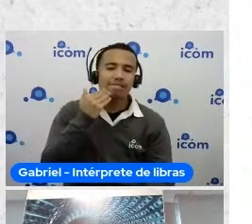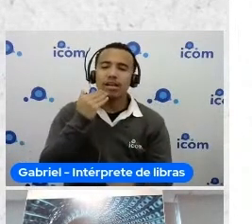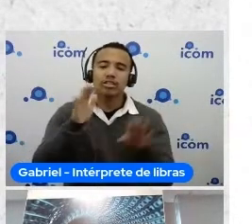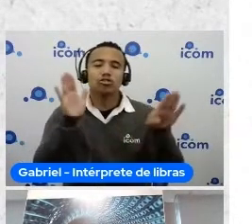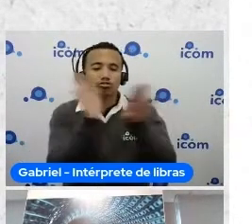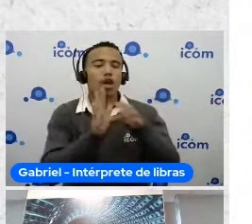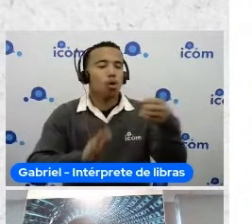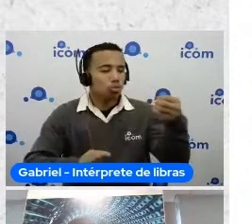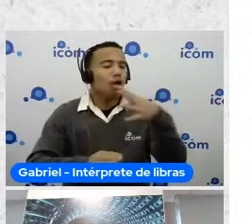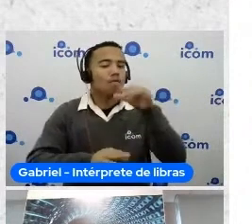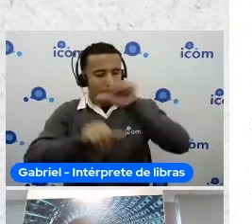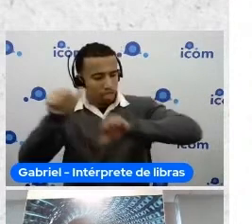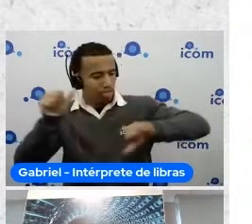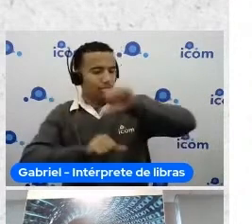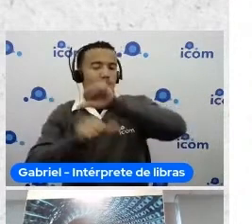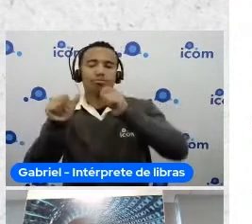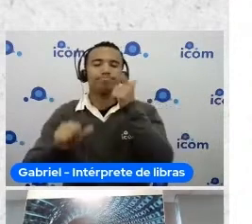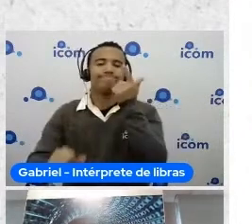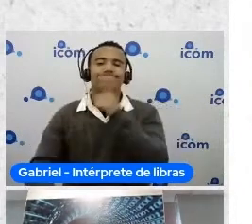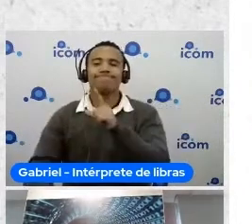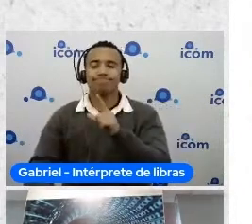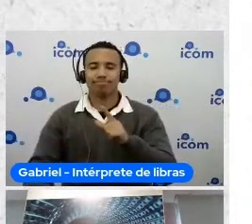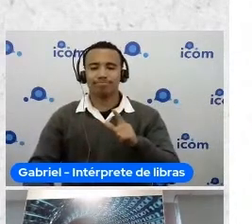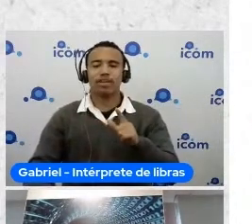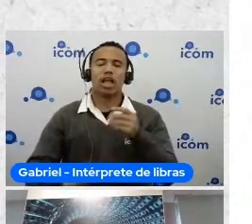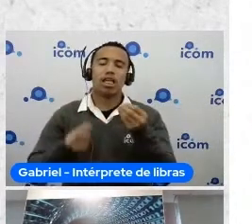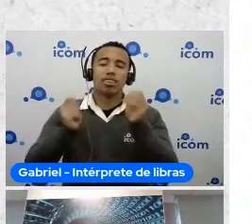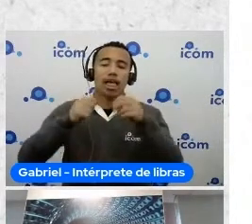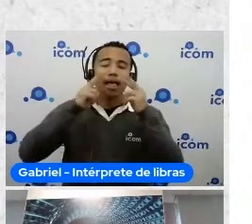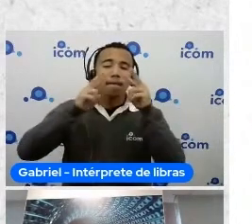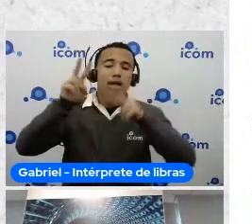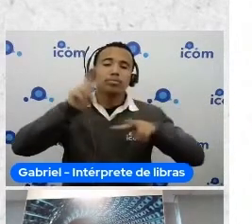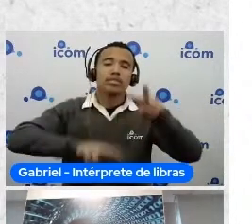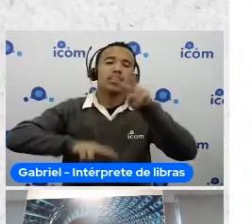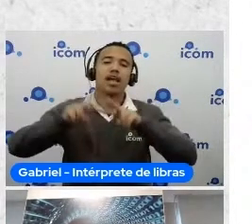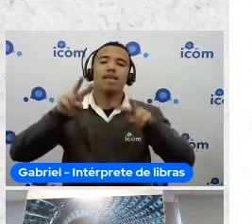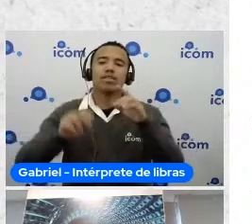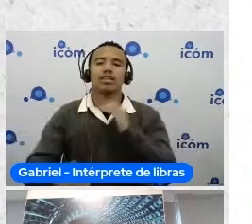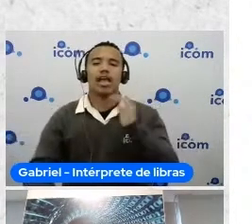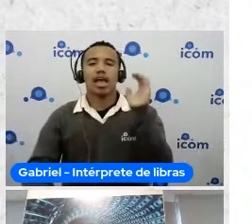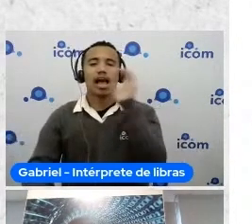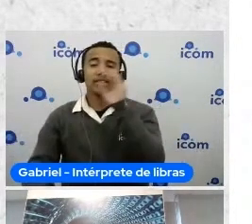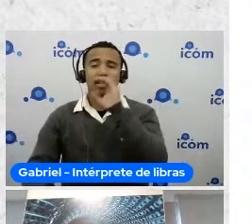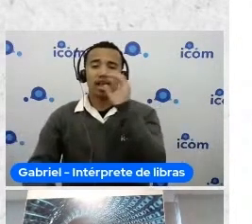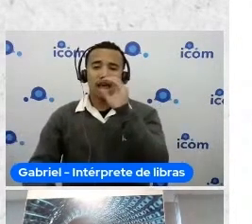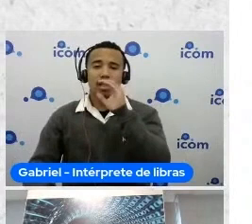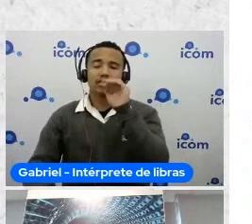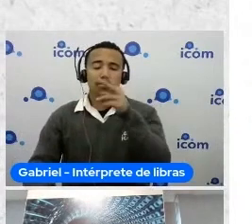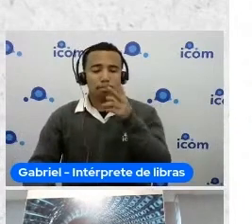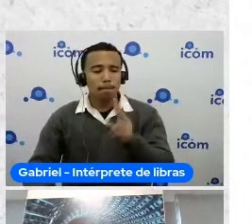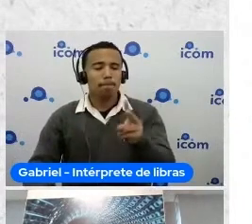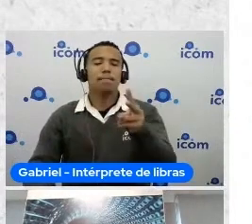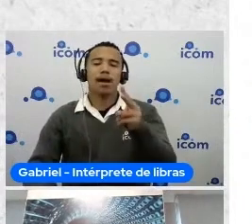de repotenciamento, como podem observar, os níveis de aceleração permanecem embaixo desde